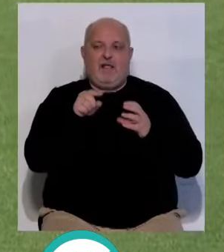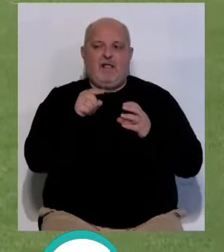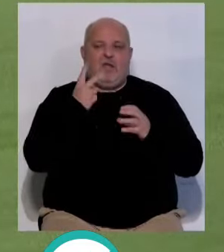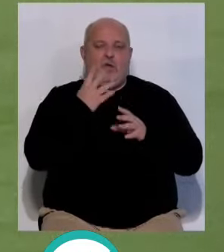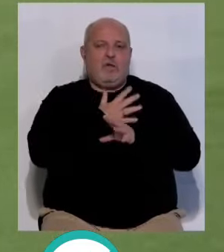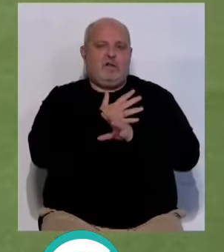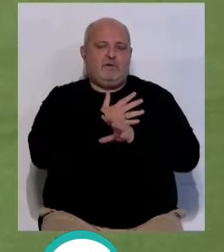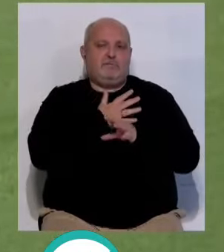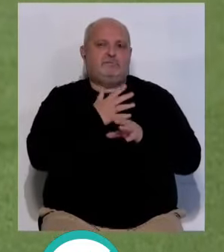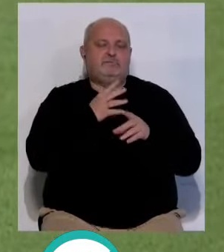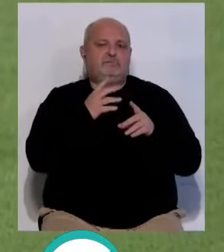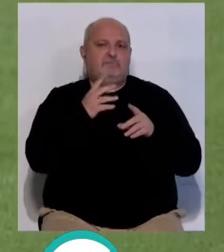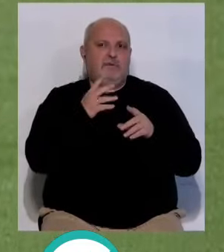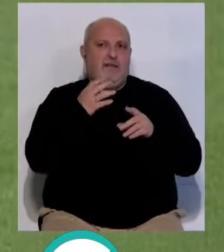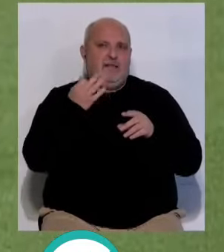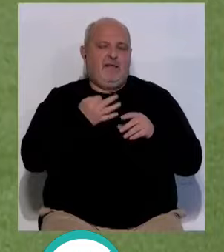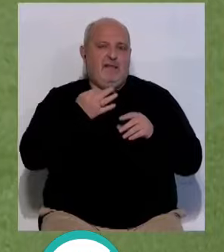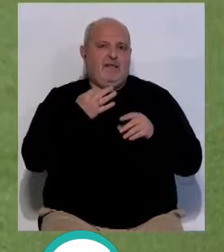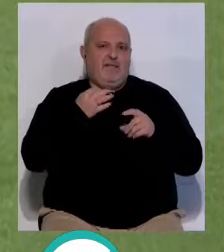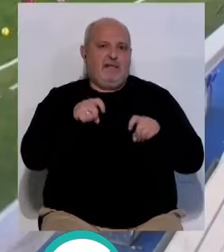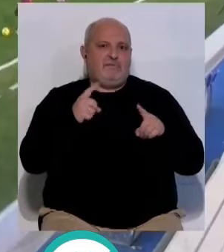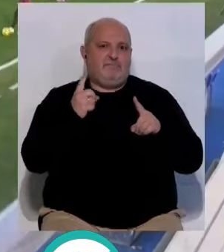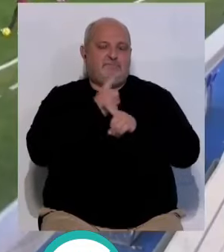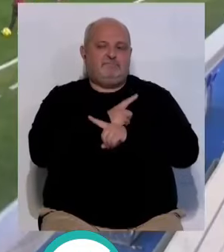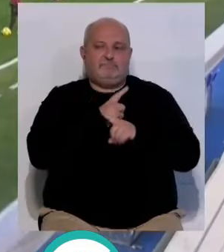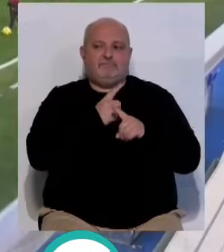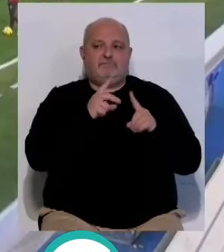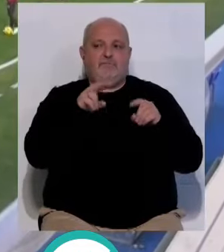que merecen titulares y entraron en el descanso pero entraron en el descanso por la situación que